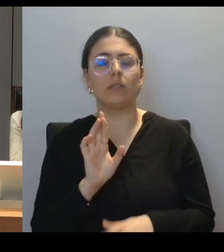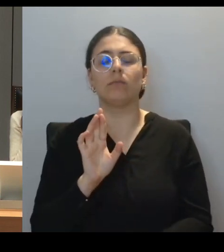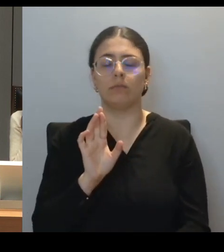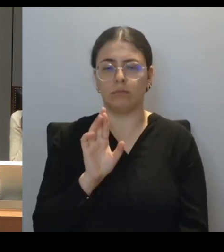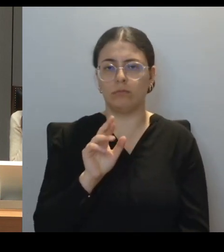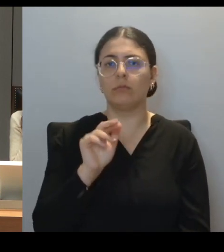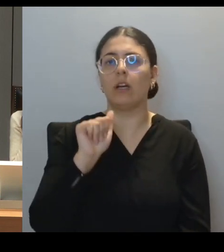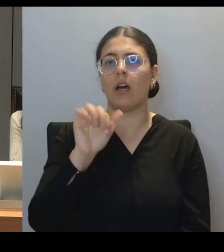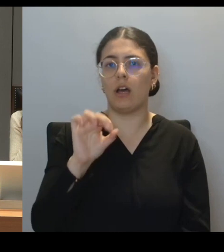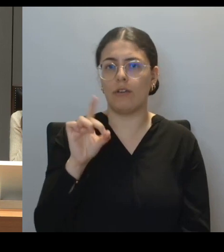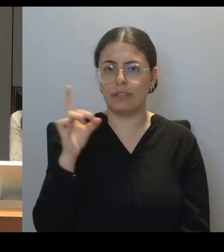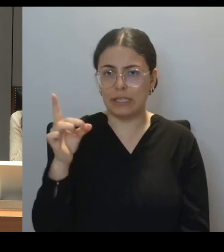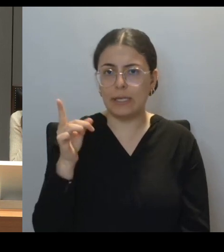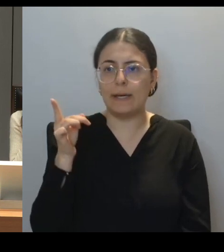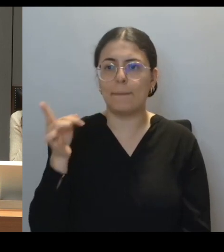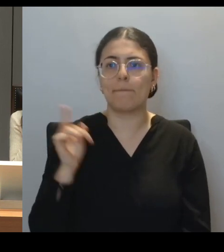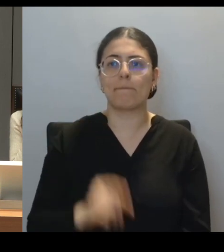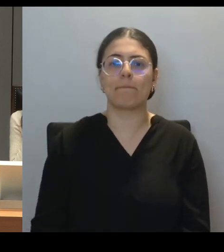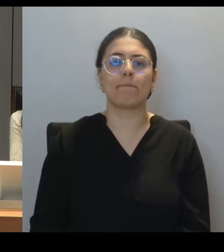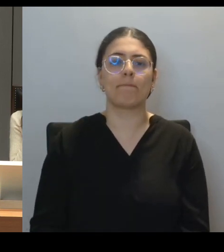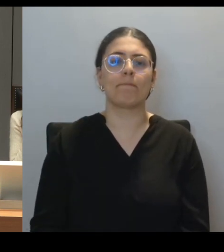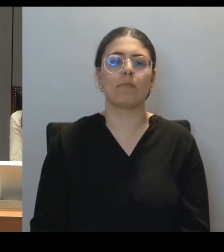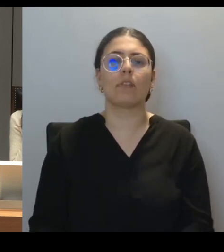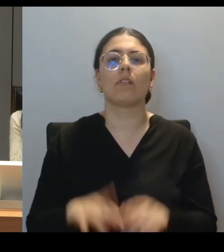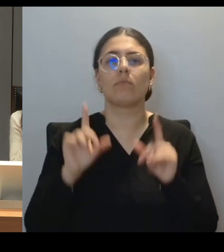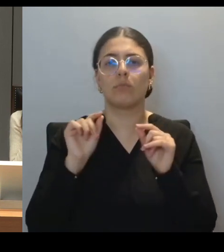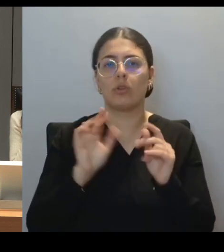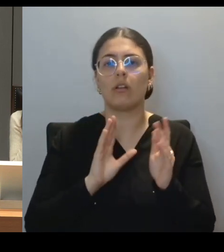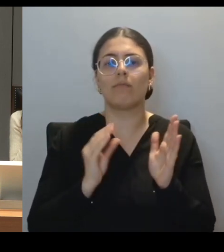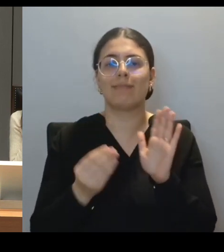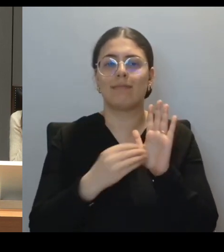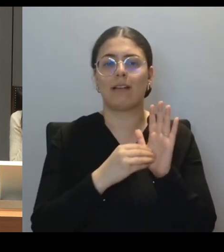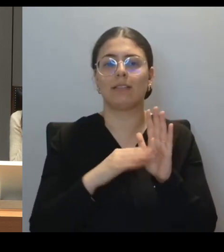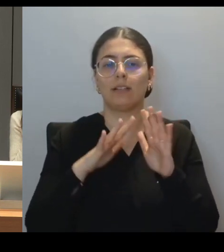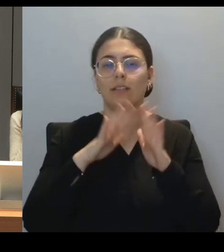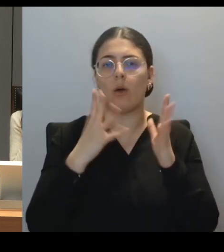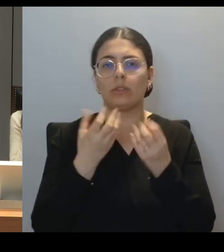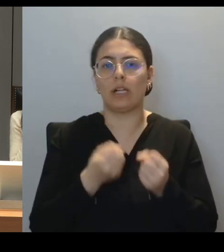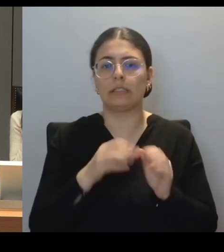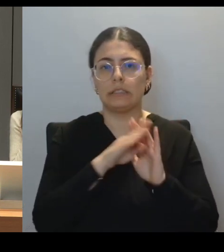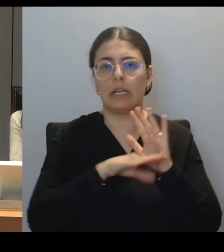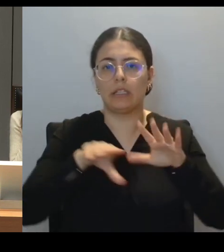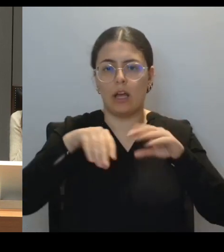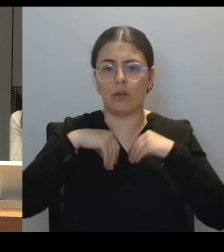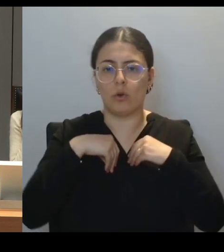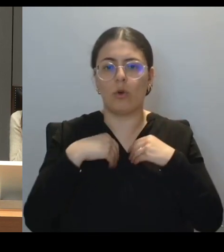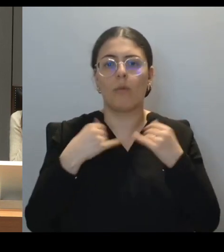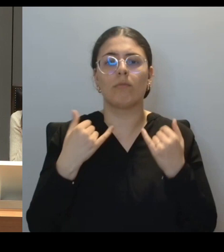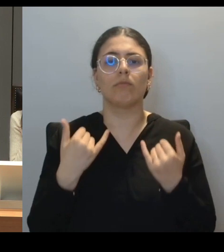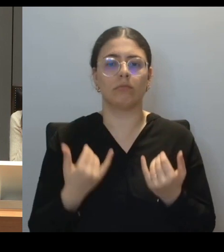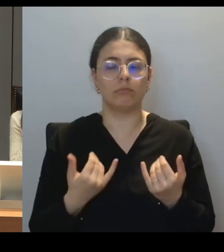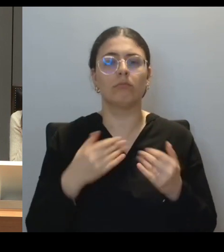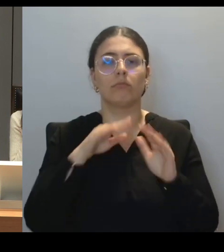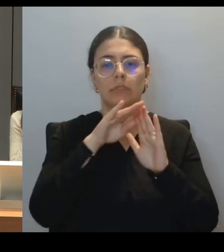Nachtragshaushaltsgesetz angenommen und die das Gesetz zur Änderung des Haushaltsgesetzes 2024 25 einschließlich des